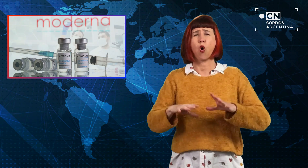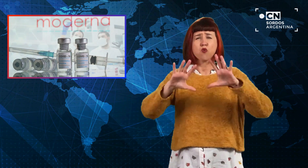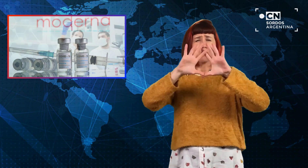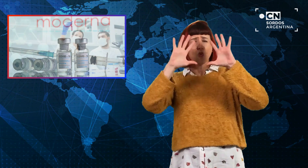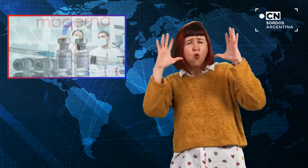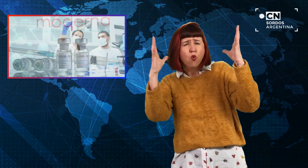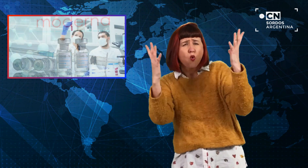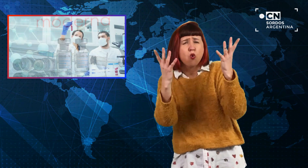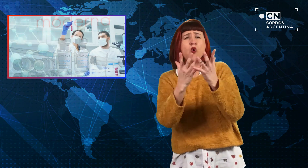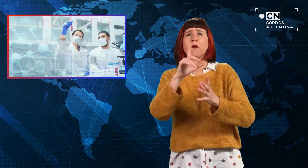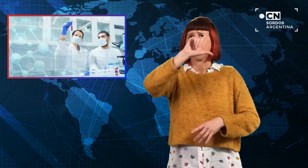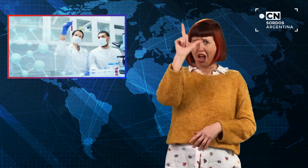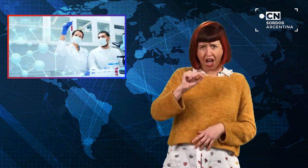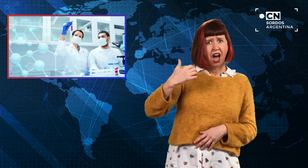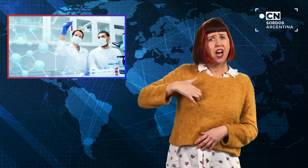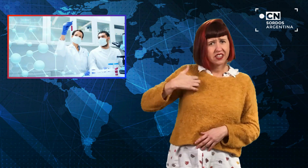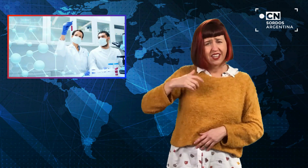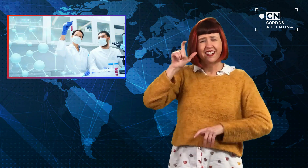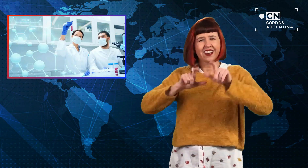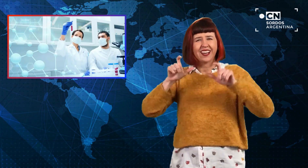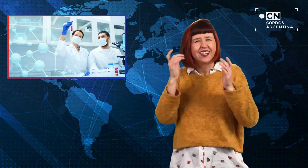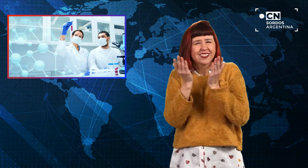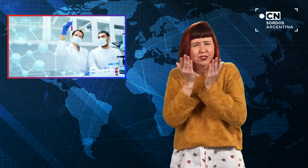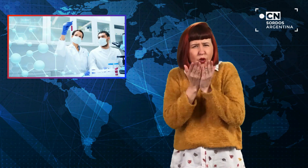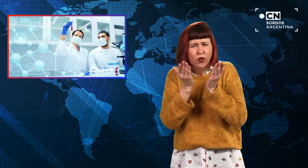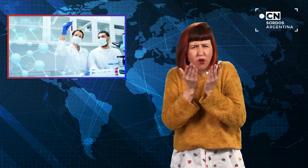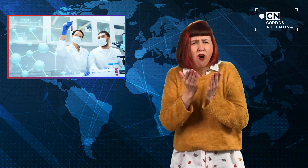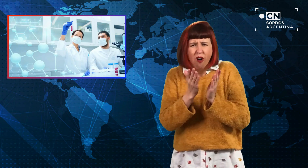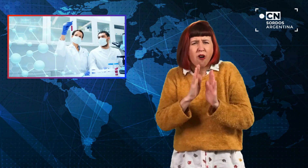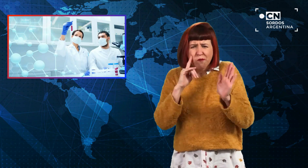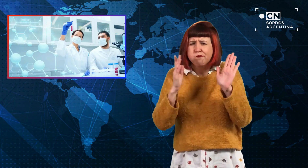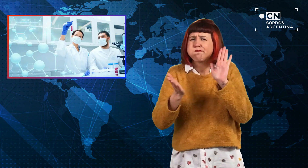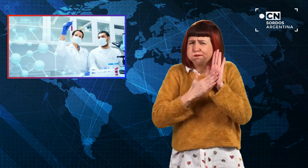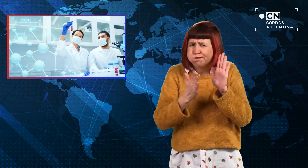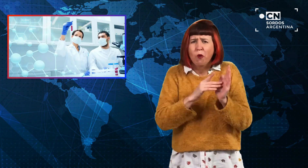Mundialmente, y en Argentina, se estás estudiando los resultados